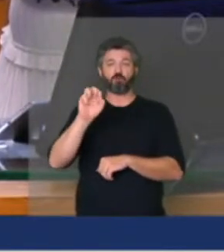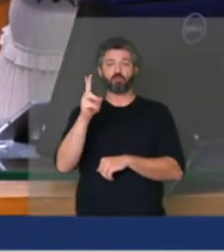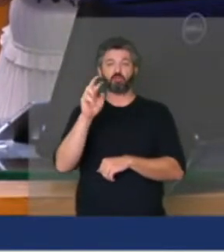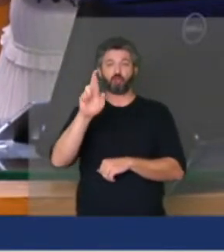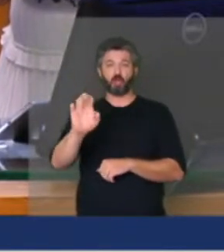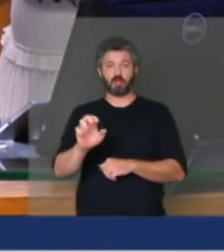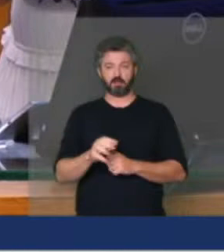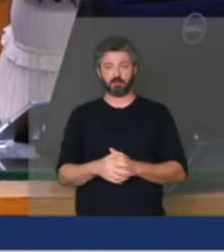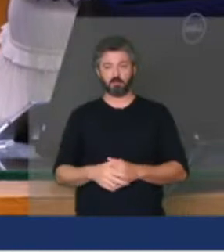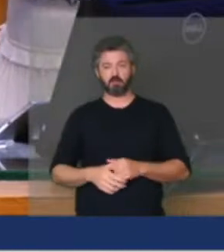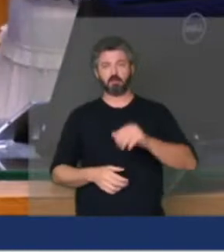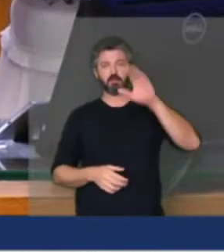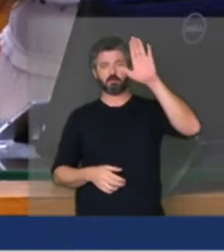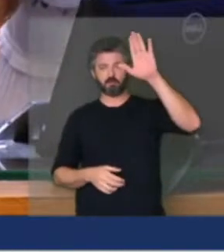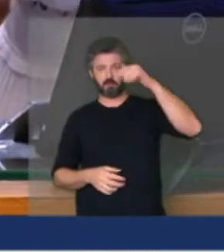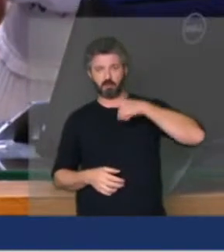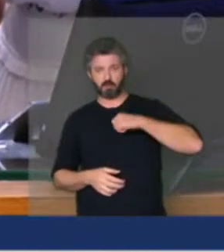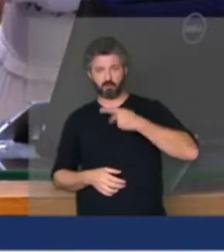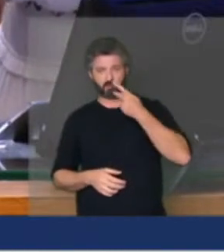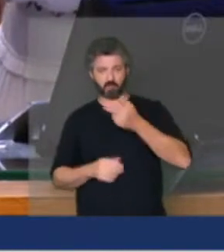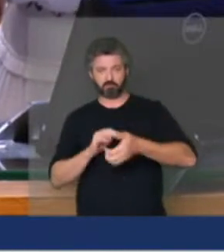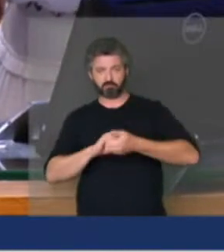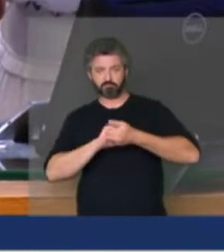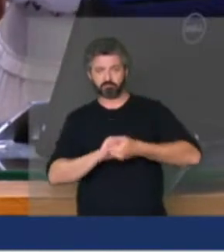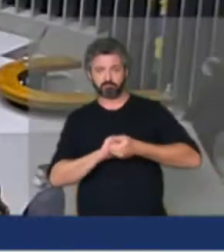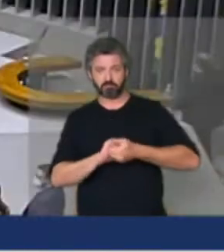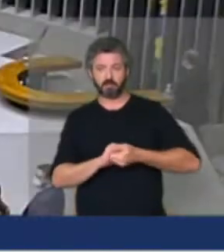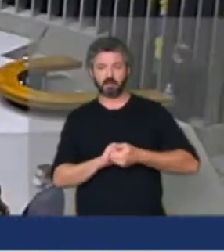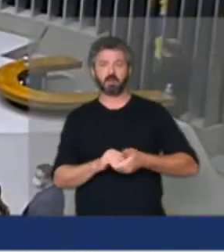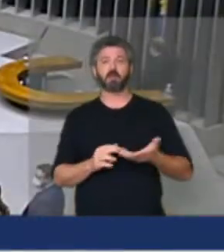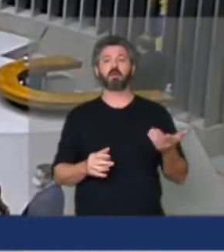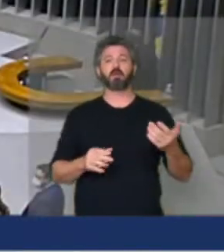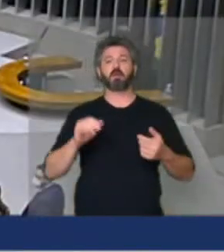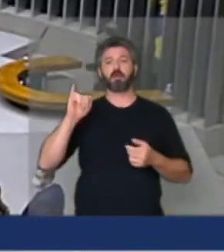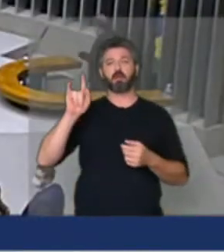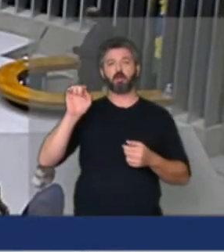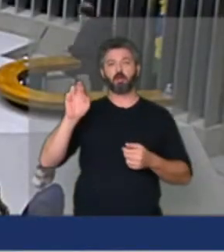SAUDAR O... O DOUTOR IGOR E A DRA. ANA JAMILE QUE SÃO DEFENSORES PÚBLICOS DA BAHIA, ESTÃO AQUI NESSE MOMENTO,